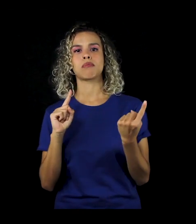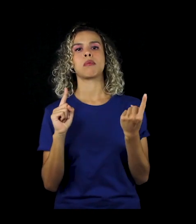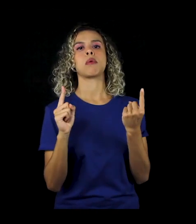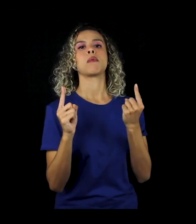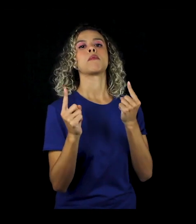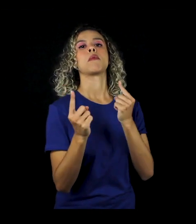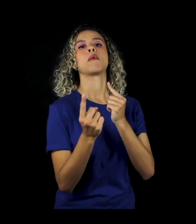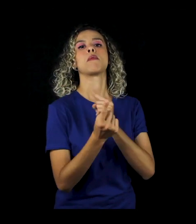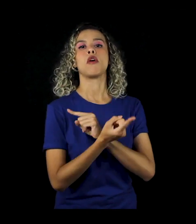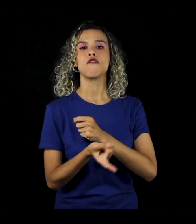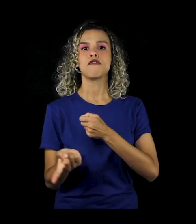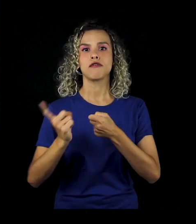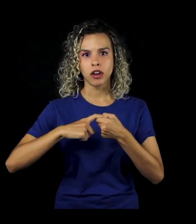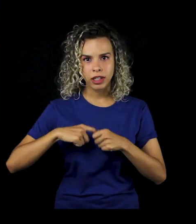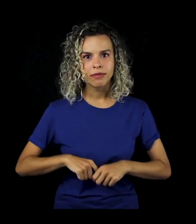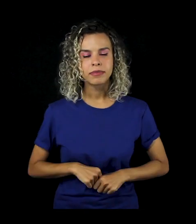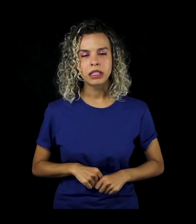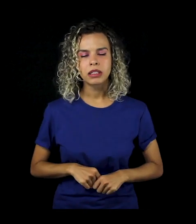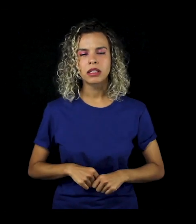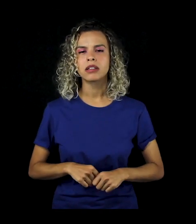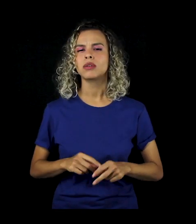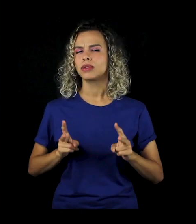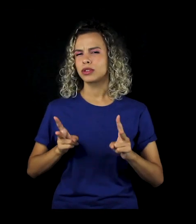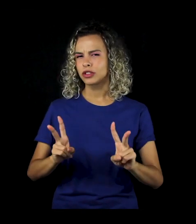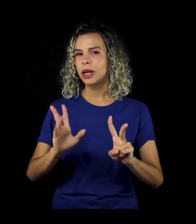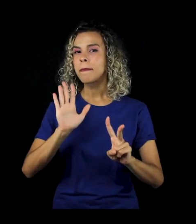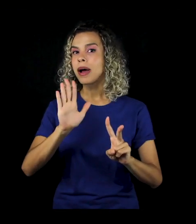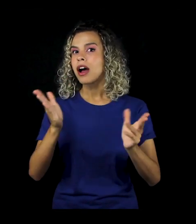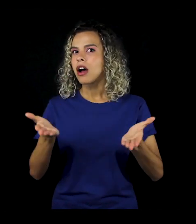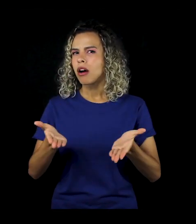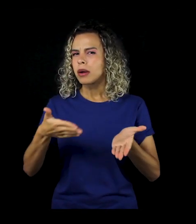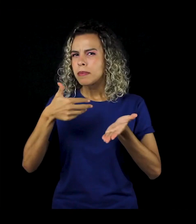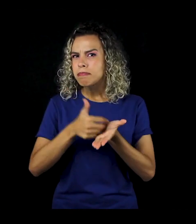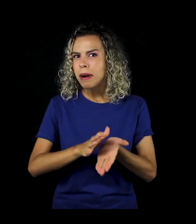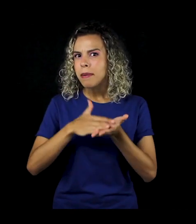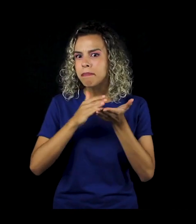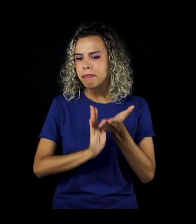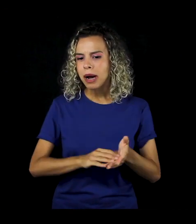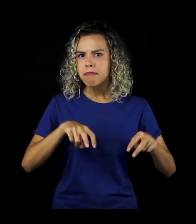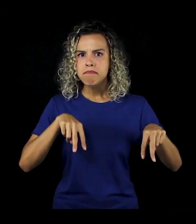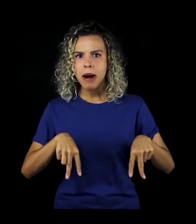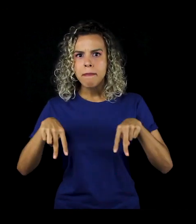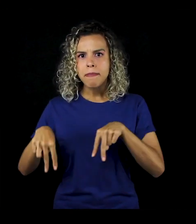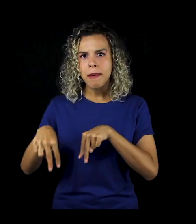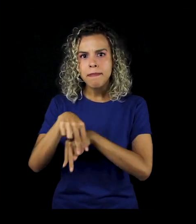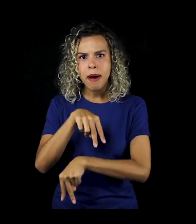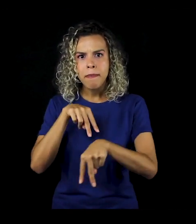A gente vai seguir, só que comigo tocando o pandeiro simultaneamente.